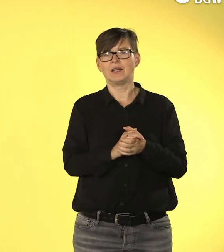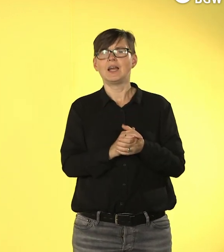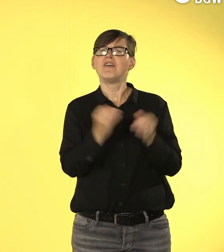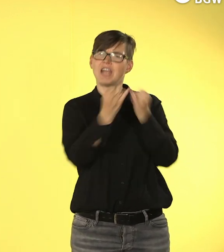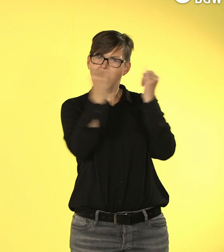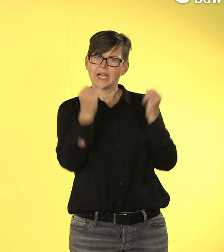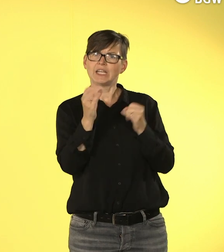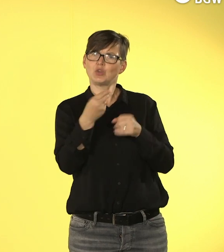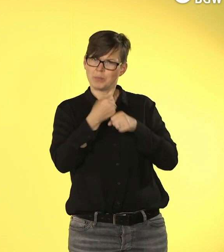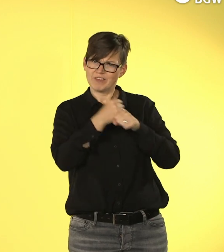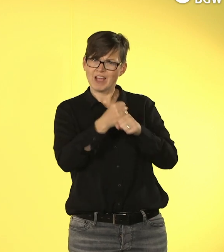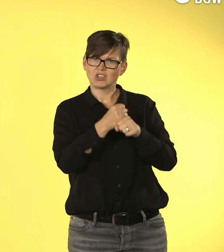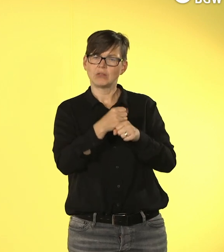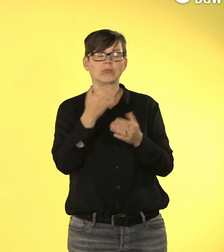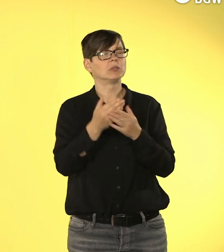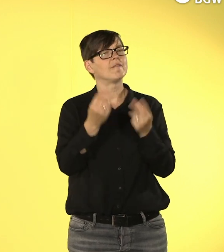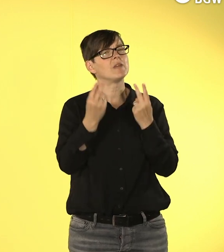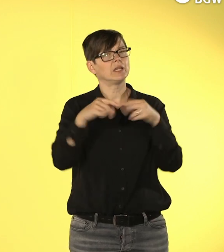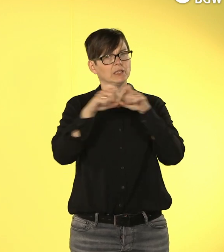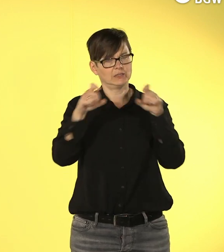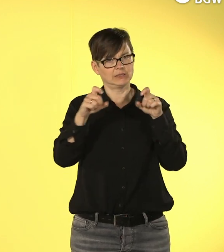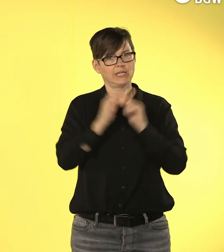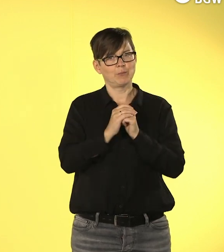Ihr müsst immer eure Mitarbeiterinnen und Mitarbeiter